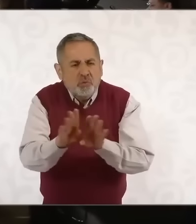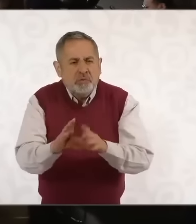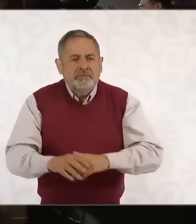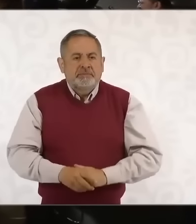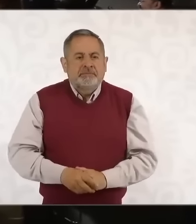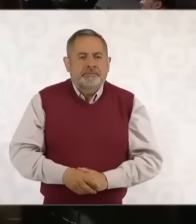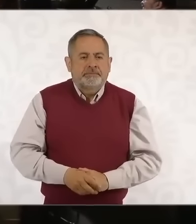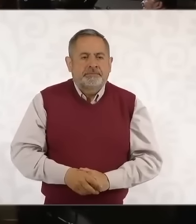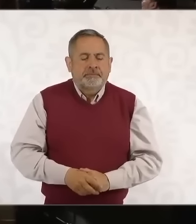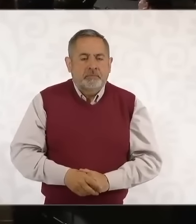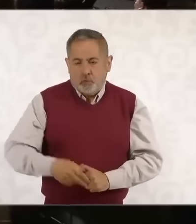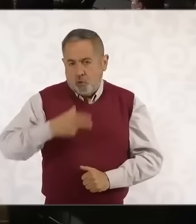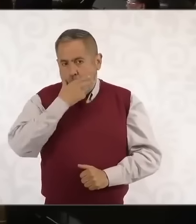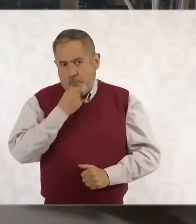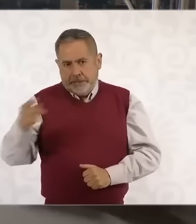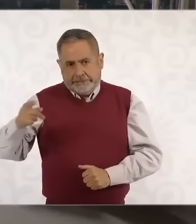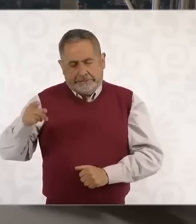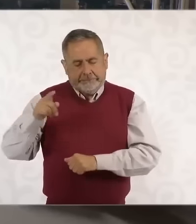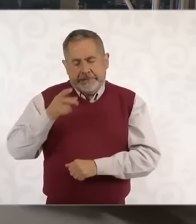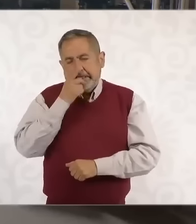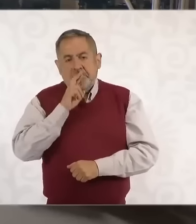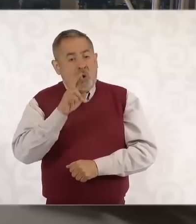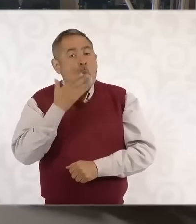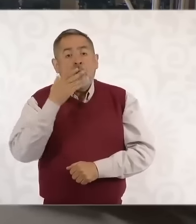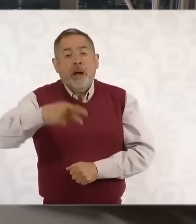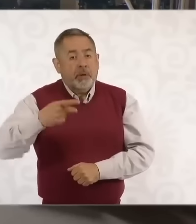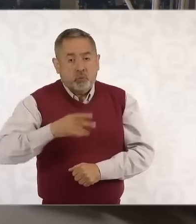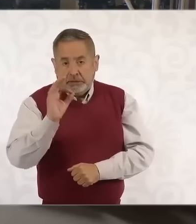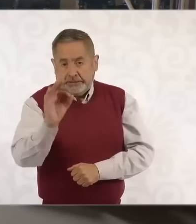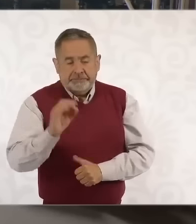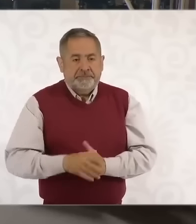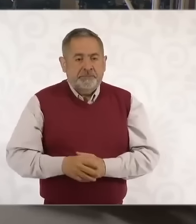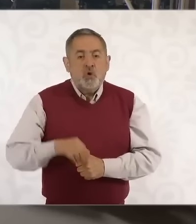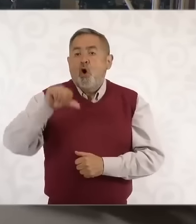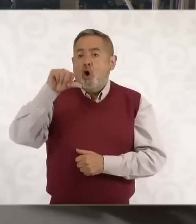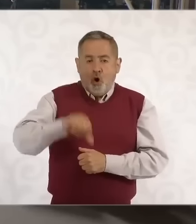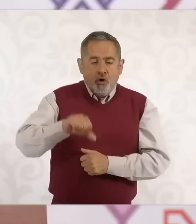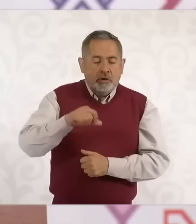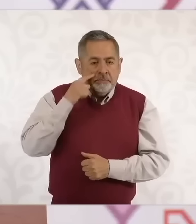Eh, buenos días. Excelente pregunta. Eh, hoy día estamos llegando al estado de Chihuahua y